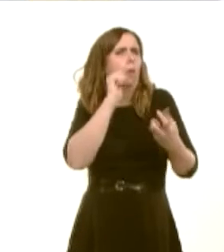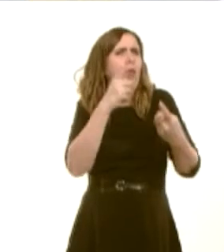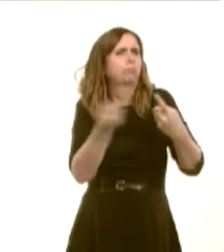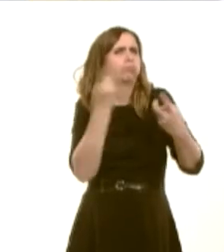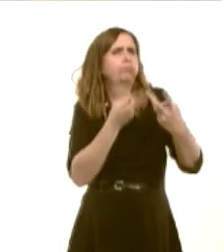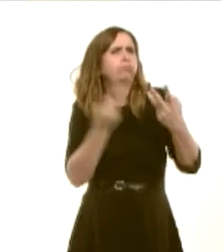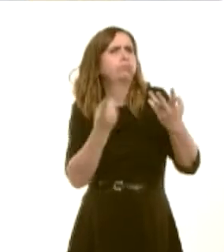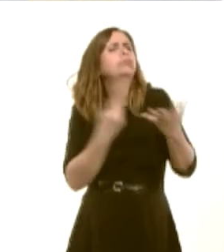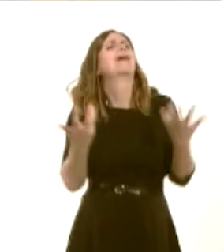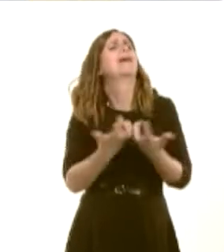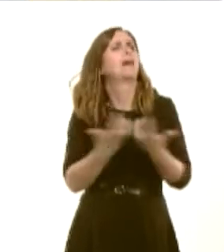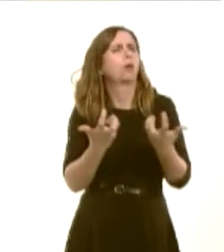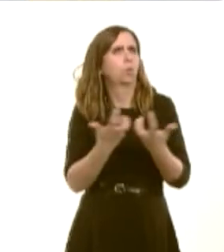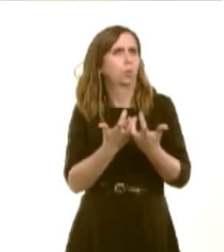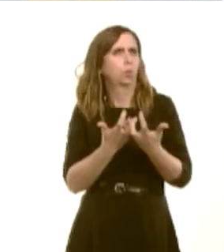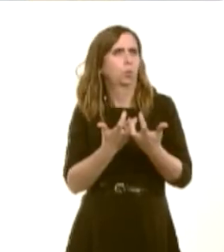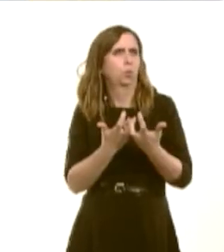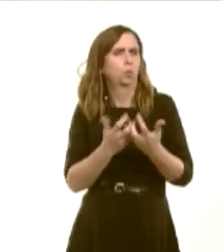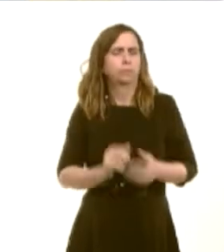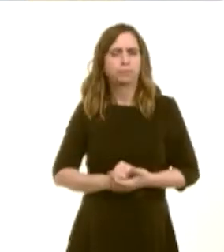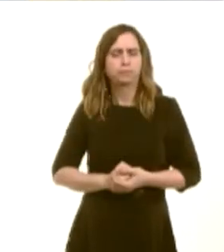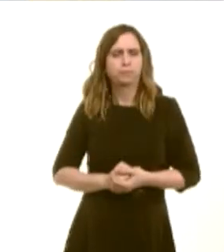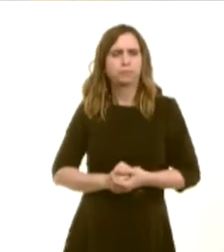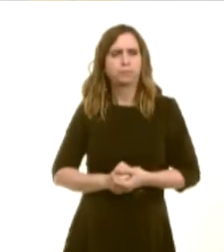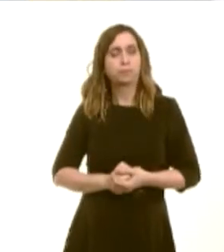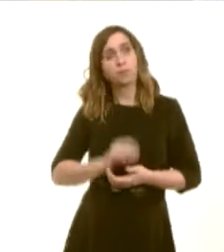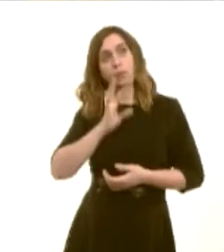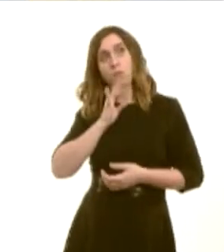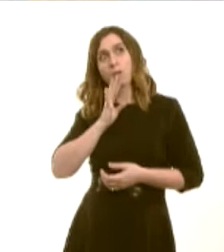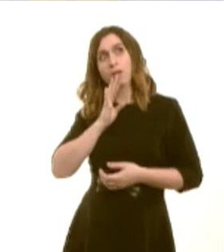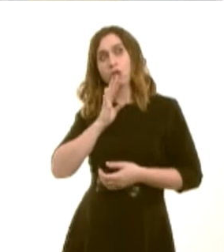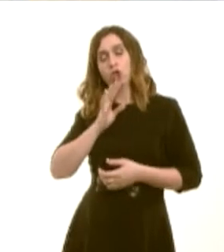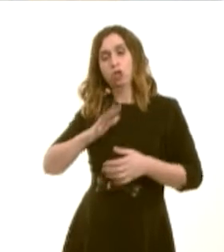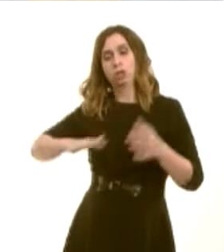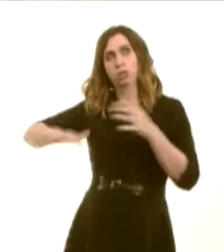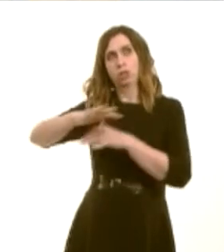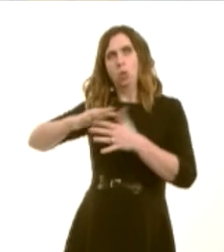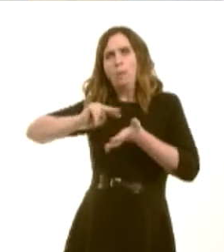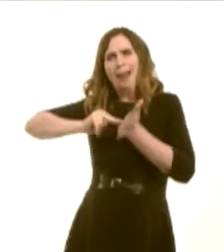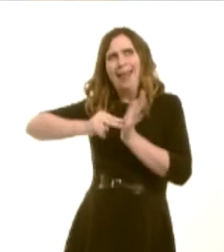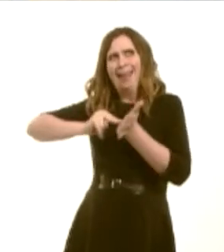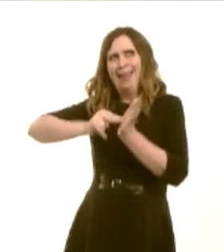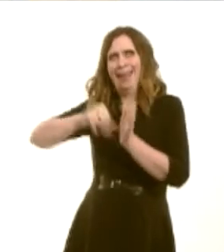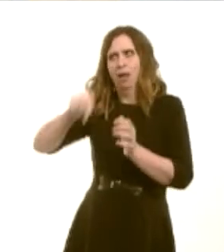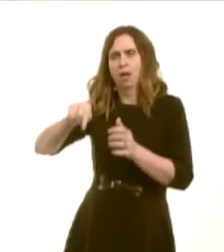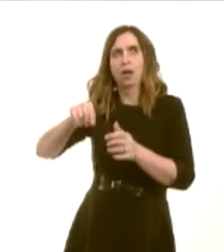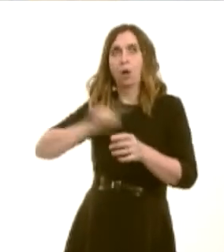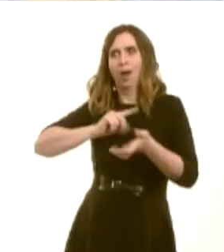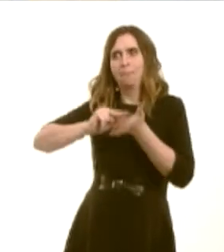cymunedau lle maeír iaith wedi gwanhau dros y degawdau. Elin Jones: Brif Weinidog, rwyín gwybod beth sydd angen ei wneud. Rwyf eisiau gwybod sut